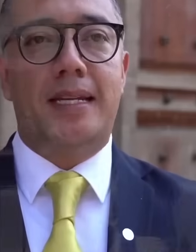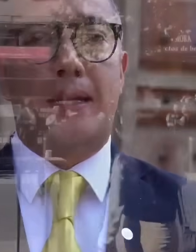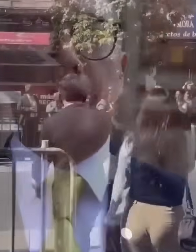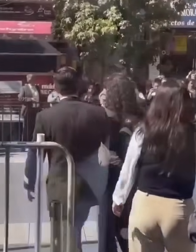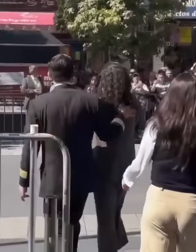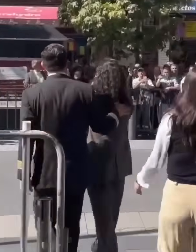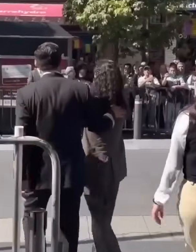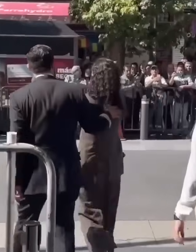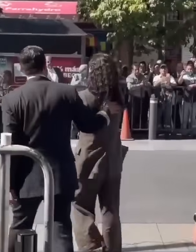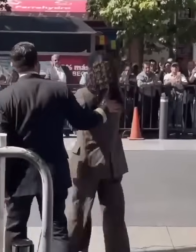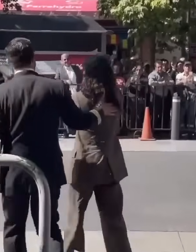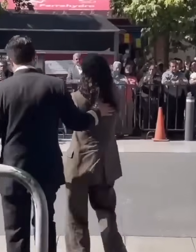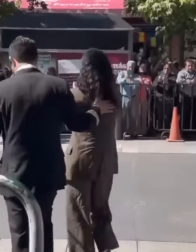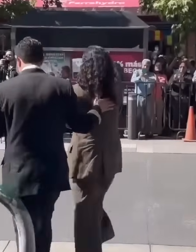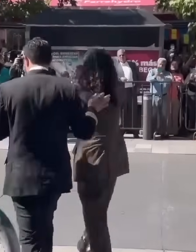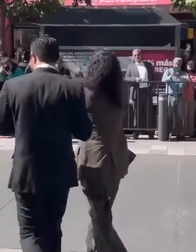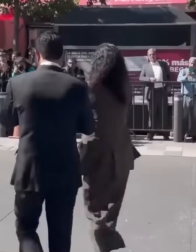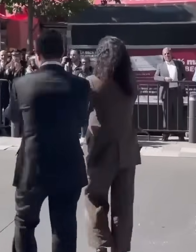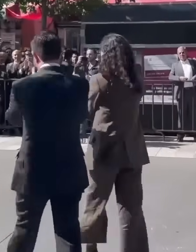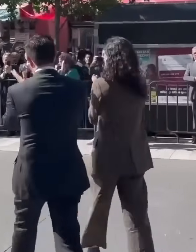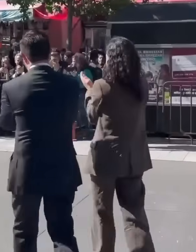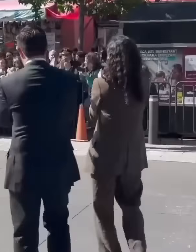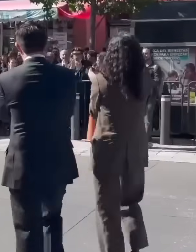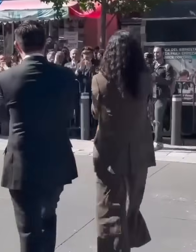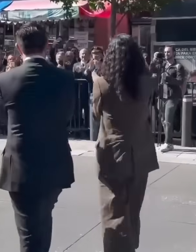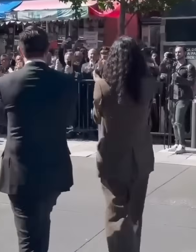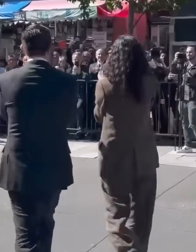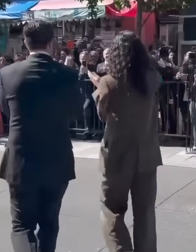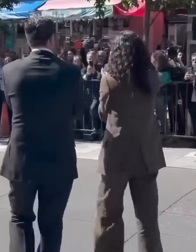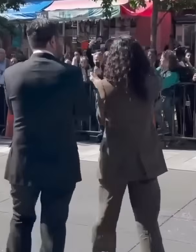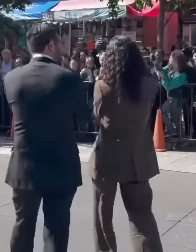sin el apoyo también del doctor salafranca estas negociaciones no se hubieran llevado